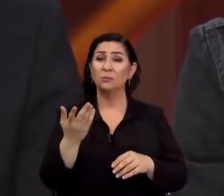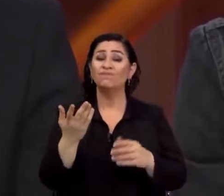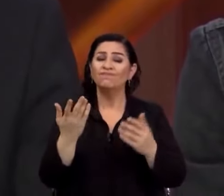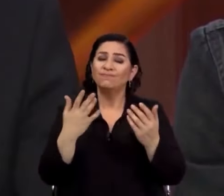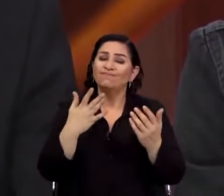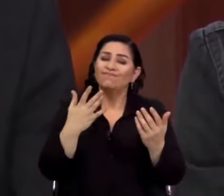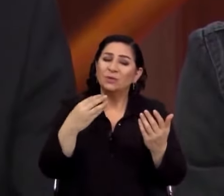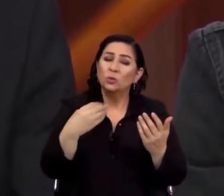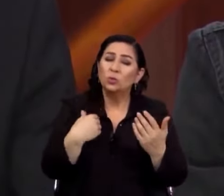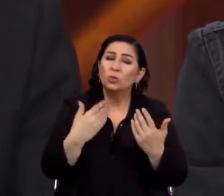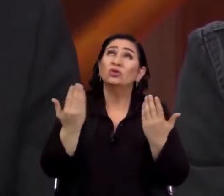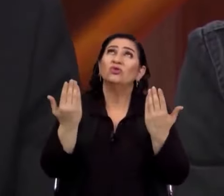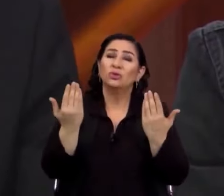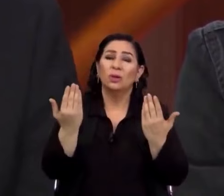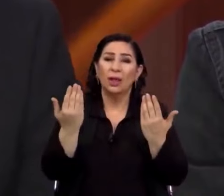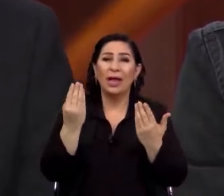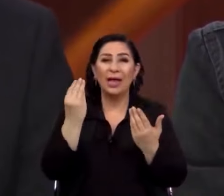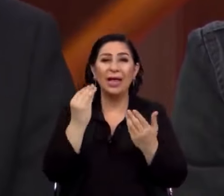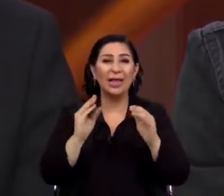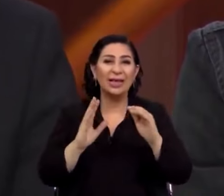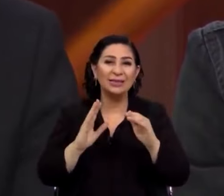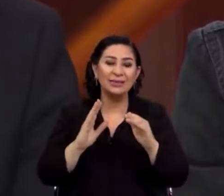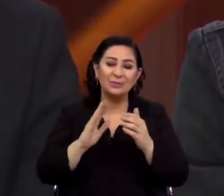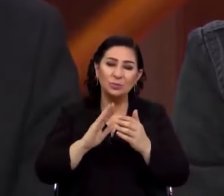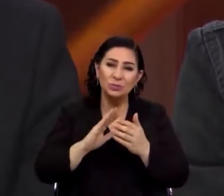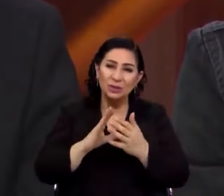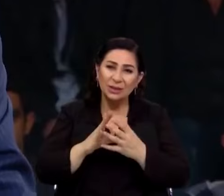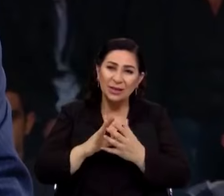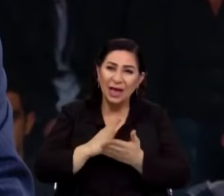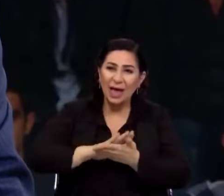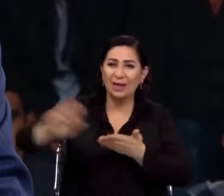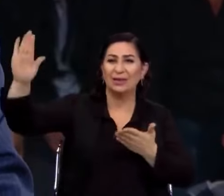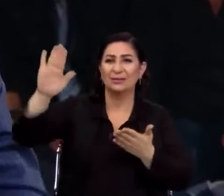Eee iyi atlatabiliriz ama üretim devam ediyor Bu